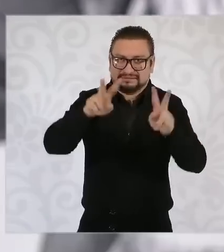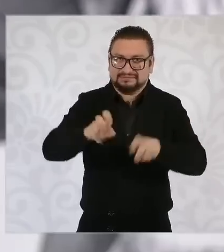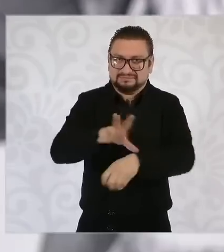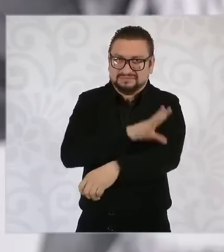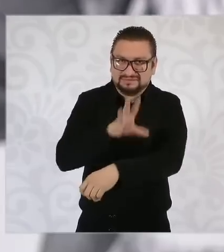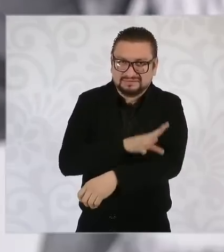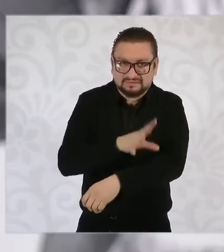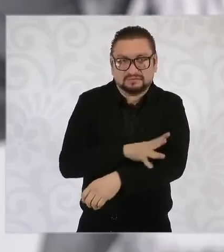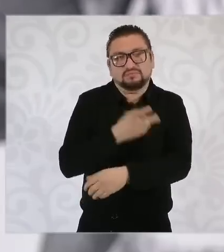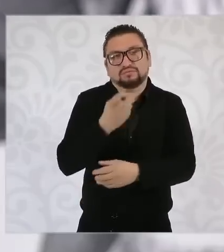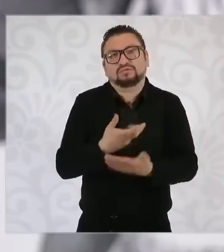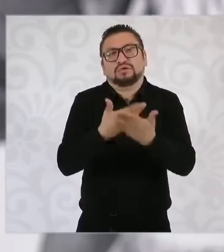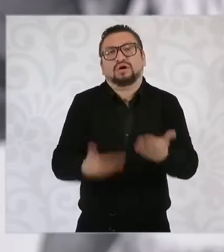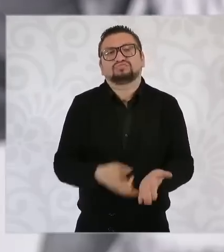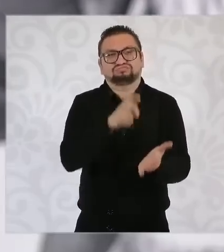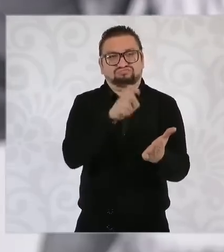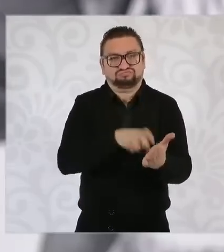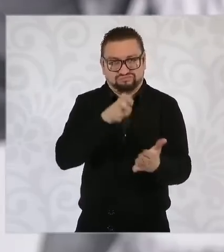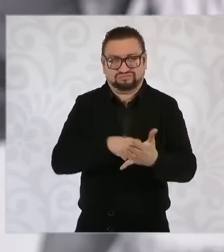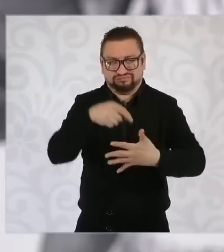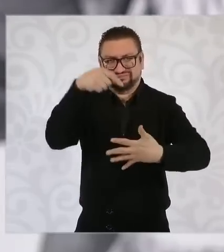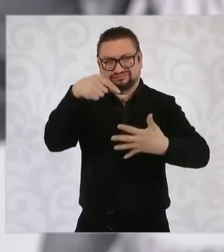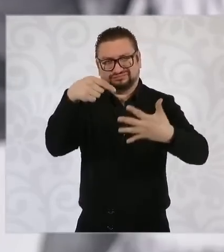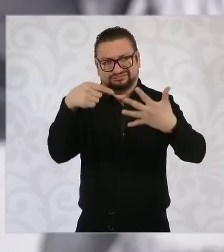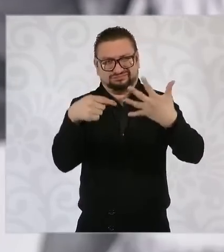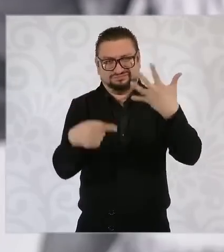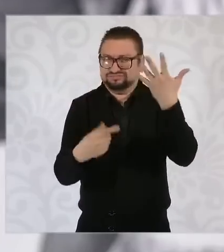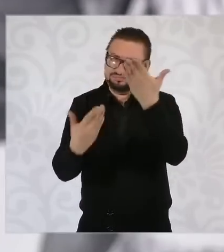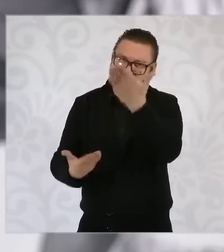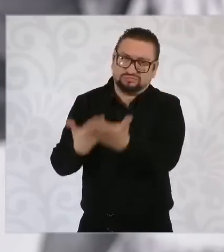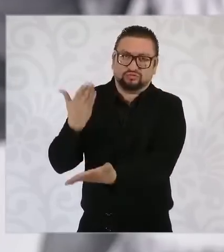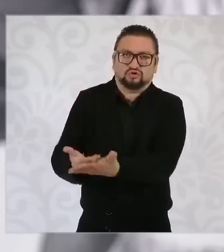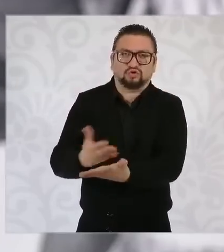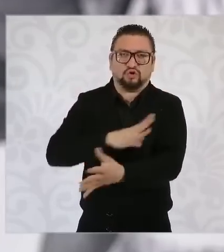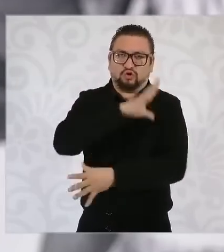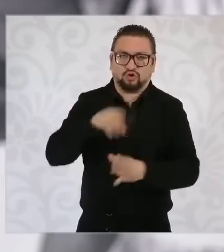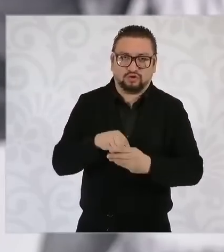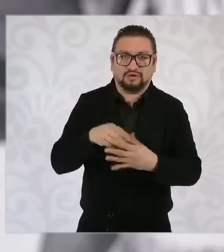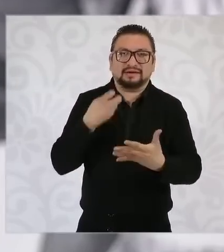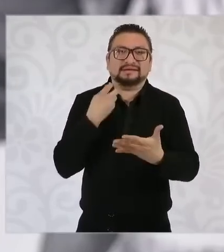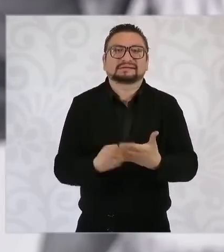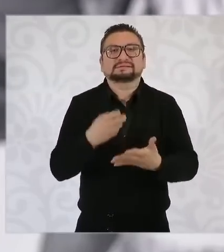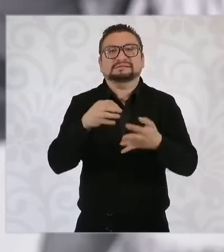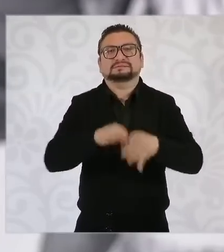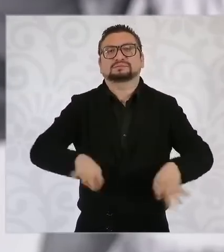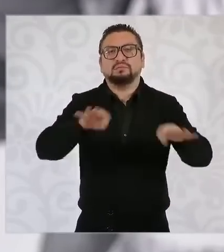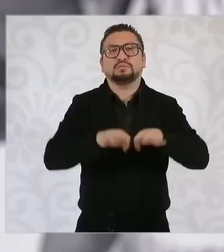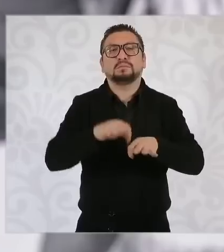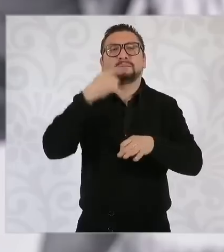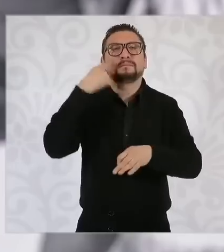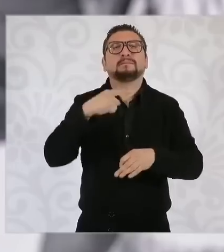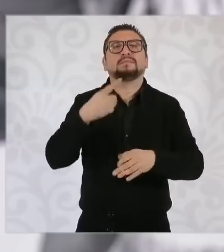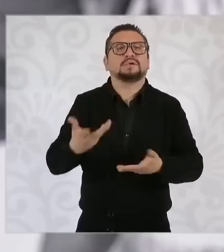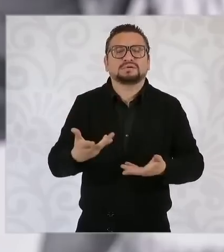podemos decir este paquete de reformas secundarias son la base que faltaba para garantizar un sector